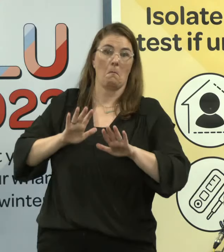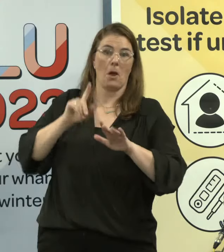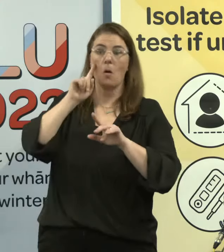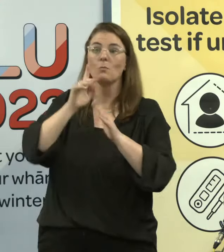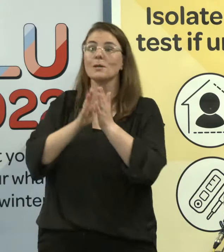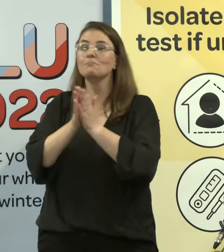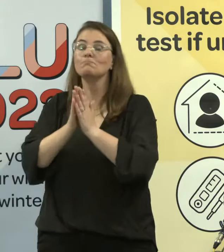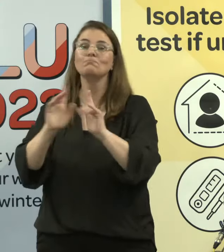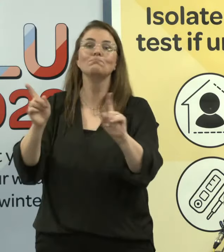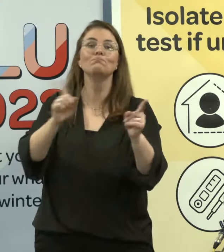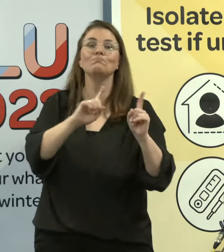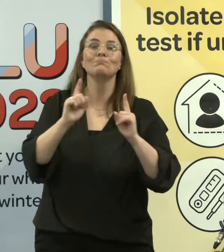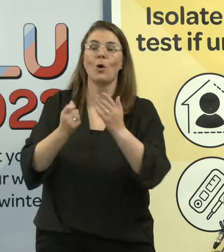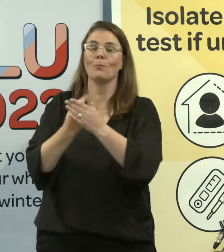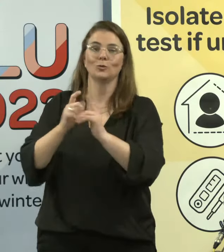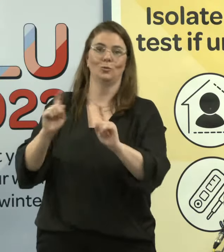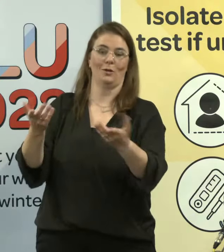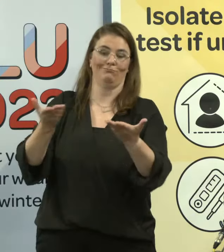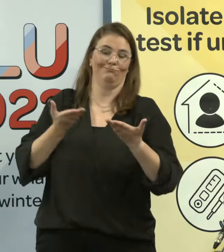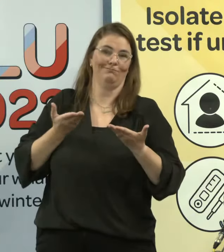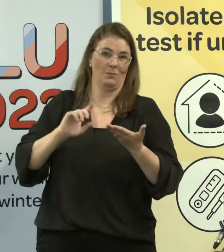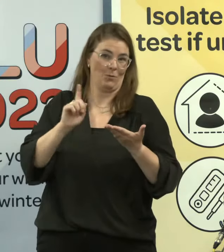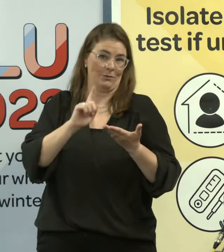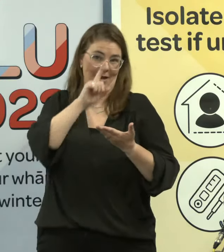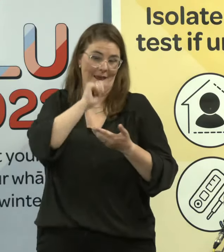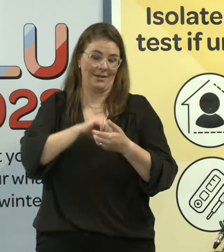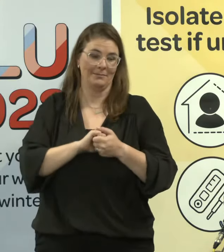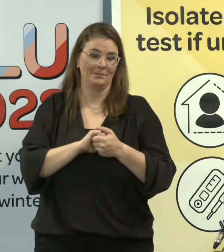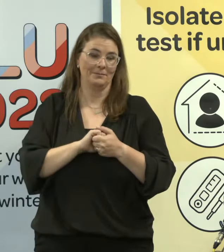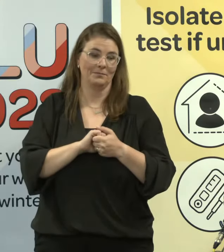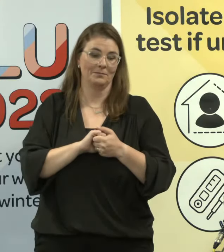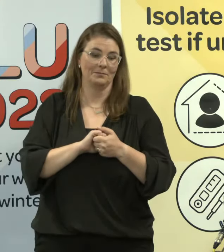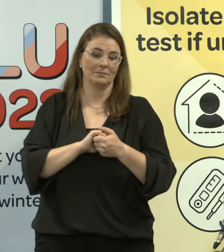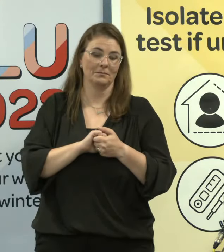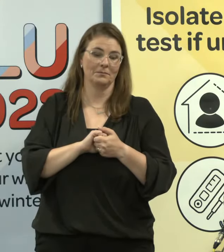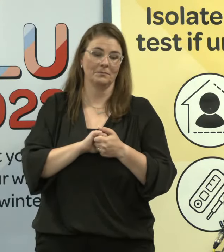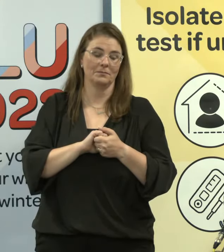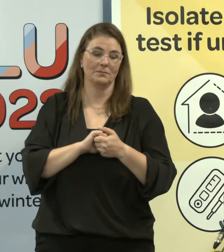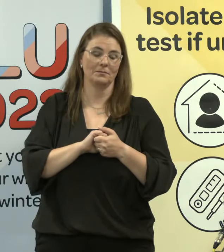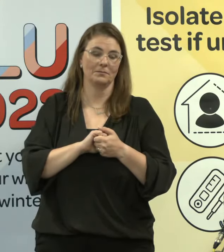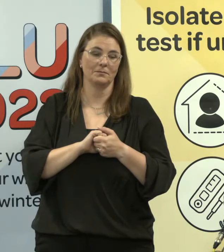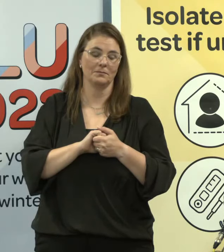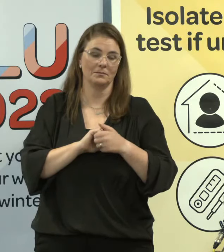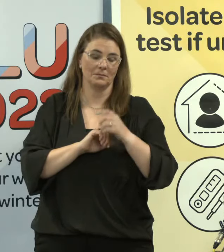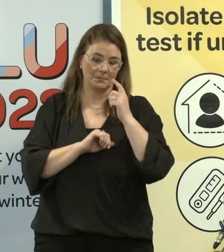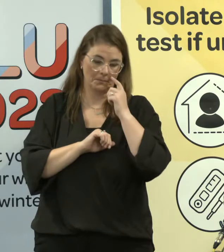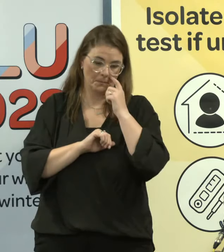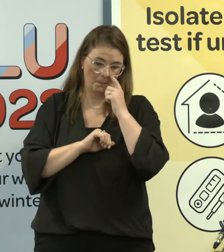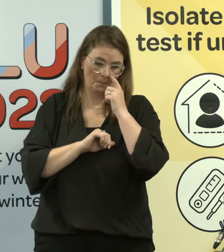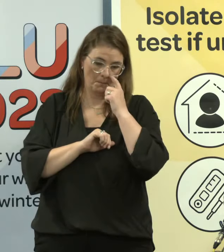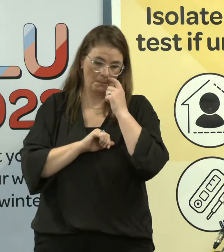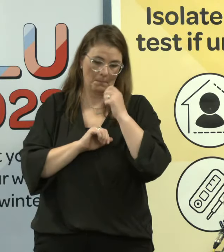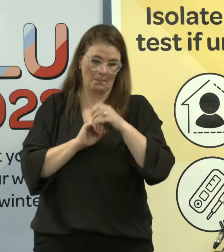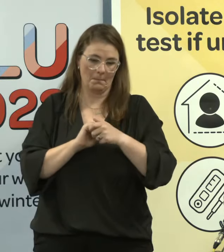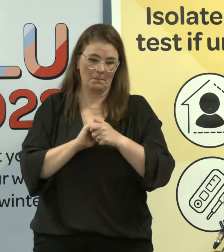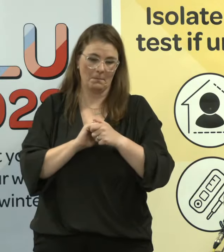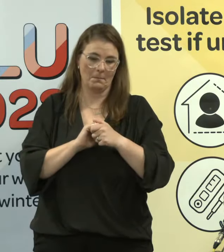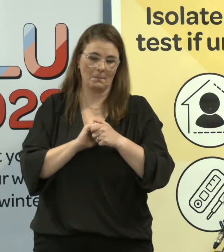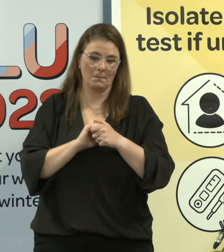i roto i te hauora tmatanui i etahi wa ka hoki mai ahau. A ka